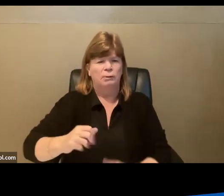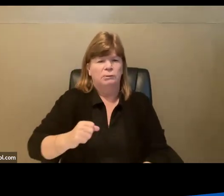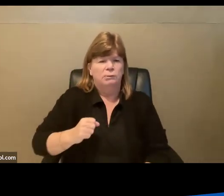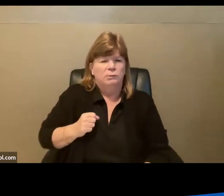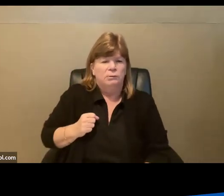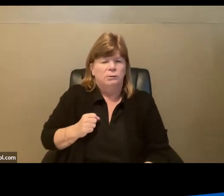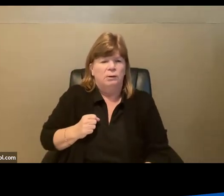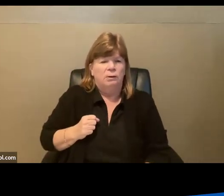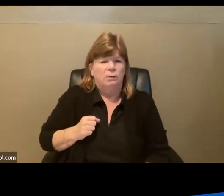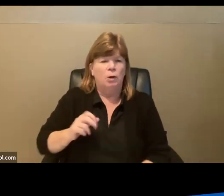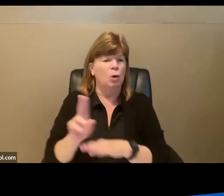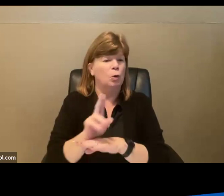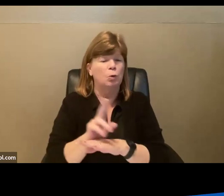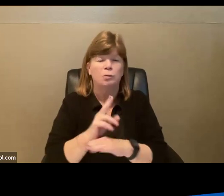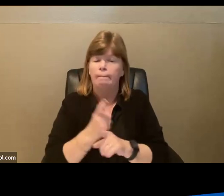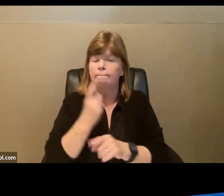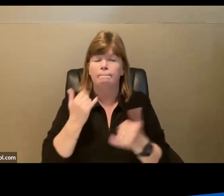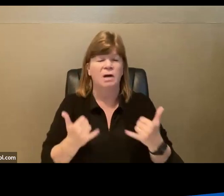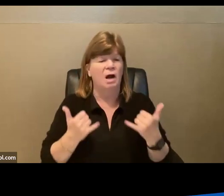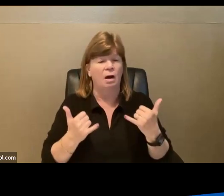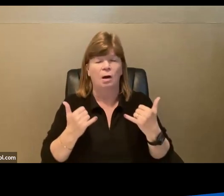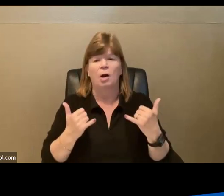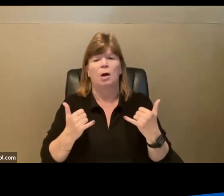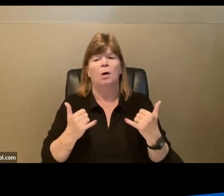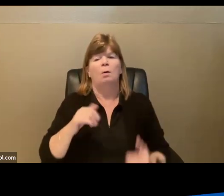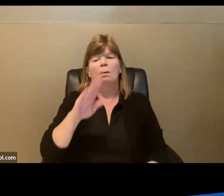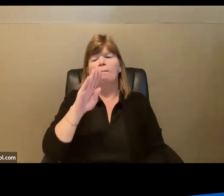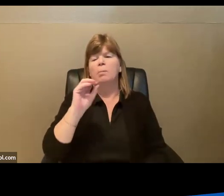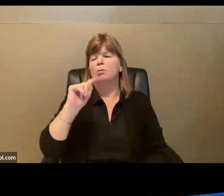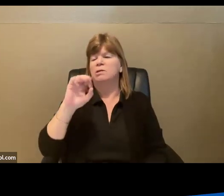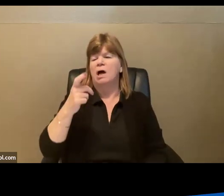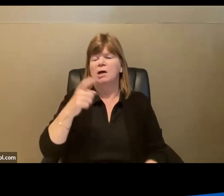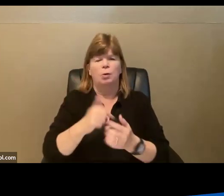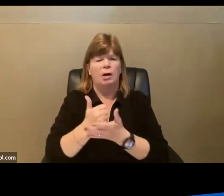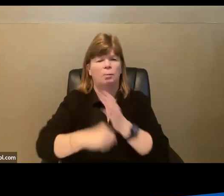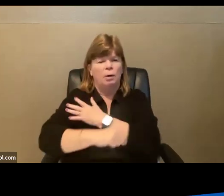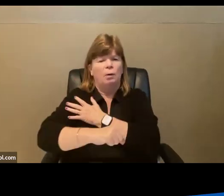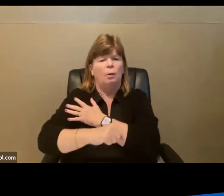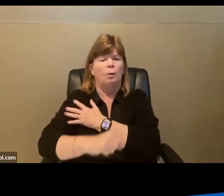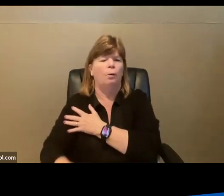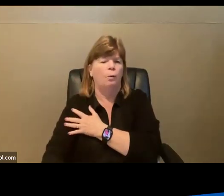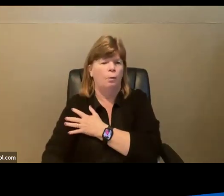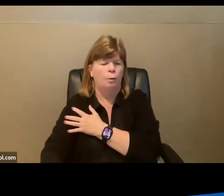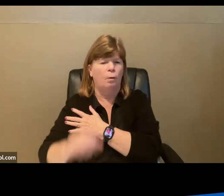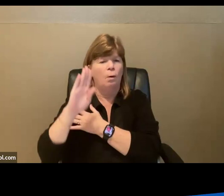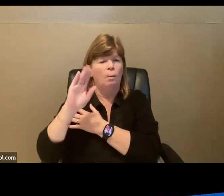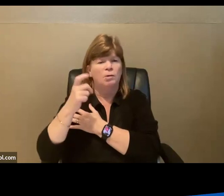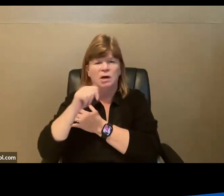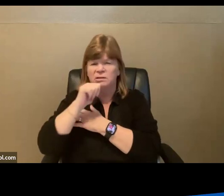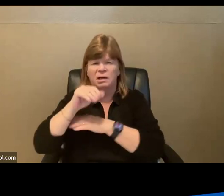Lo que más están usando ahora es Botox para relajar ese músculo. El Botox no viaja a través del resto del cuerpo